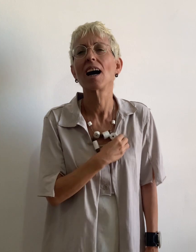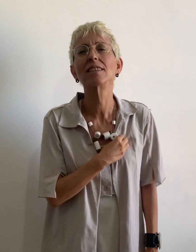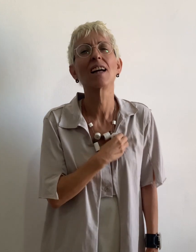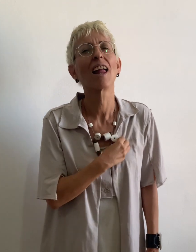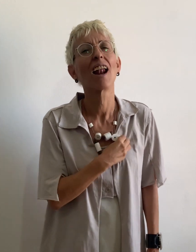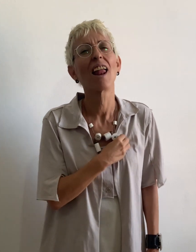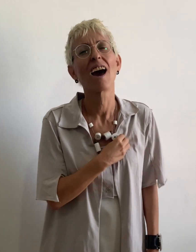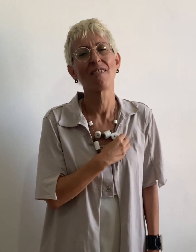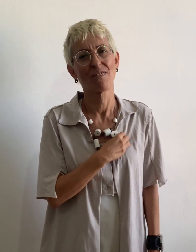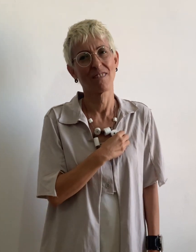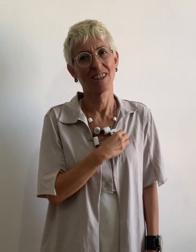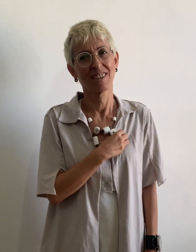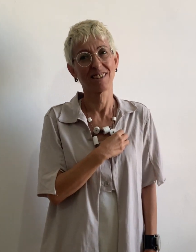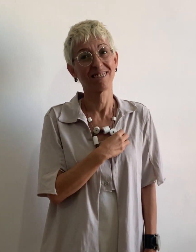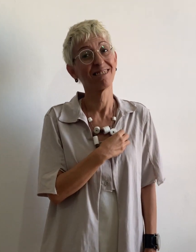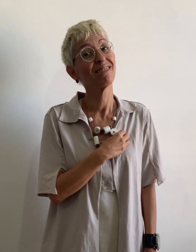חץ ללב